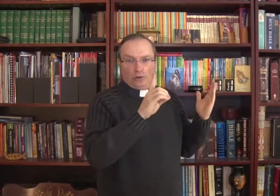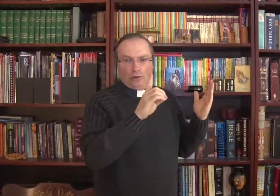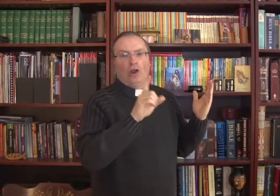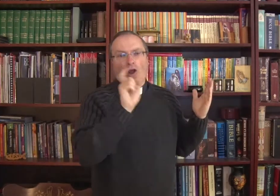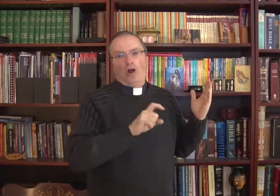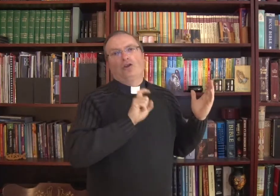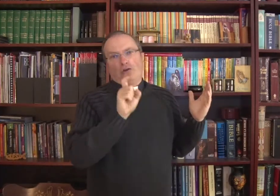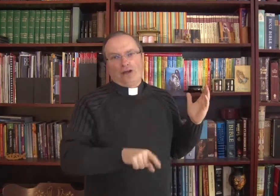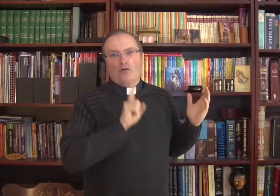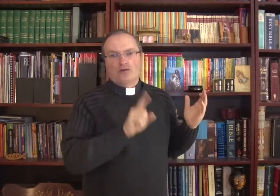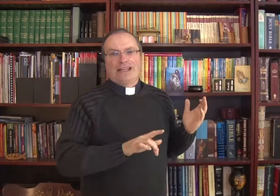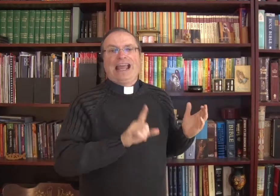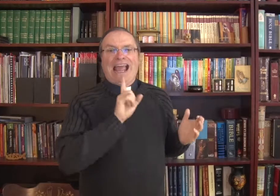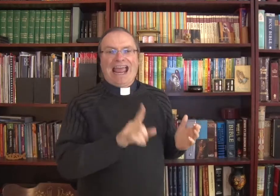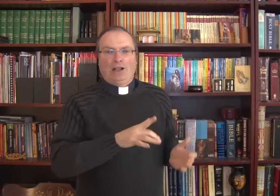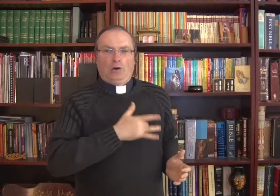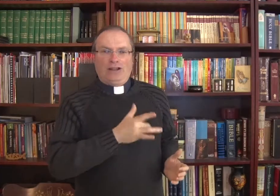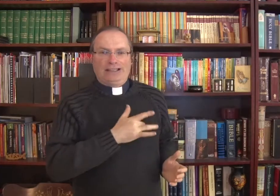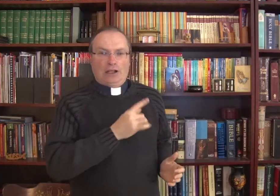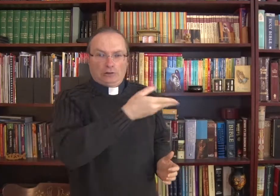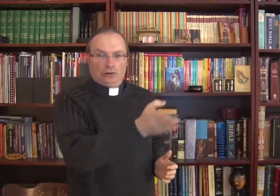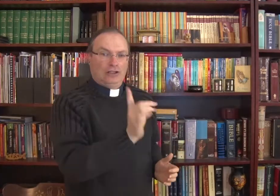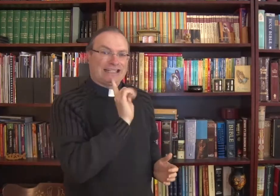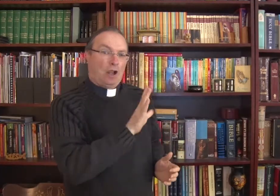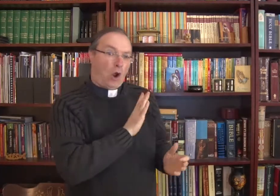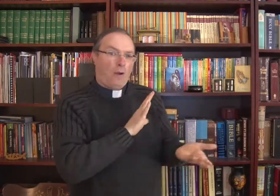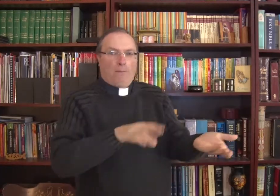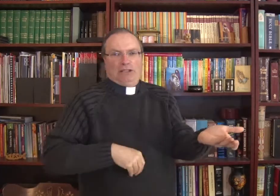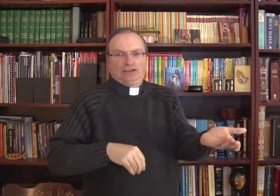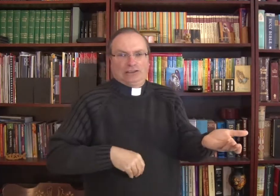on devrait aussi être conscient de ceux qui ont péché,